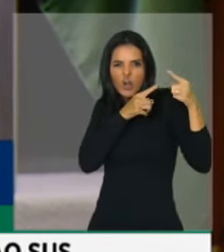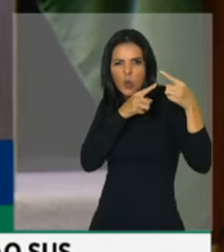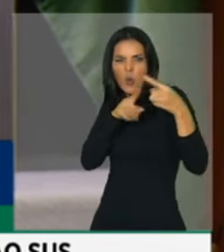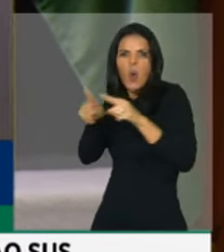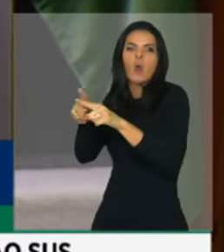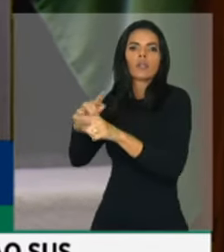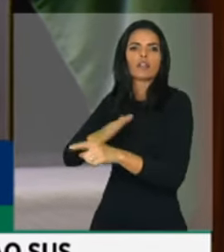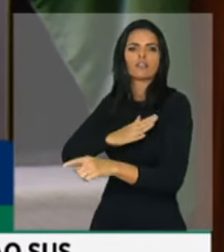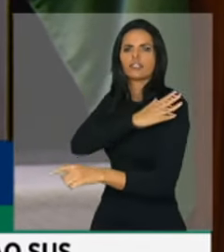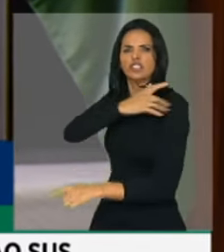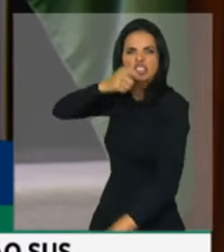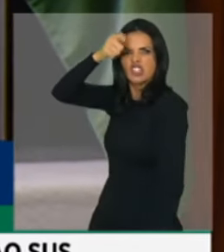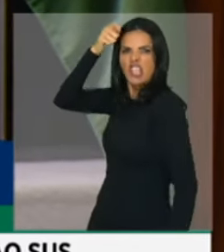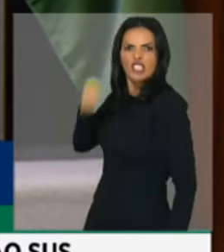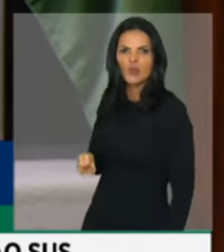PROCESSO DE RETOMADA DA